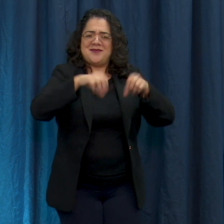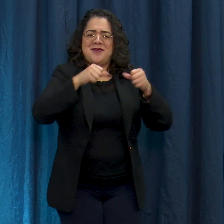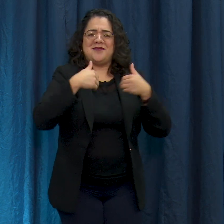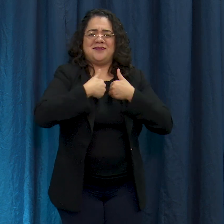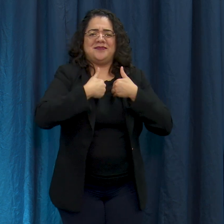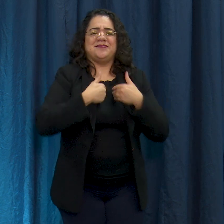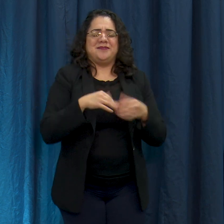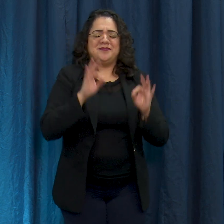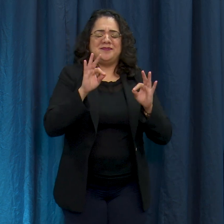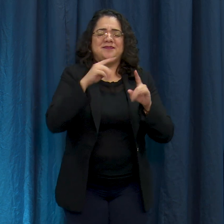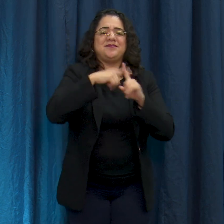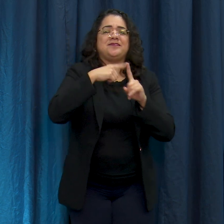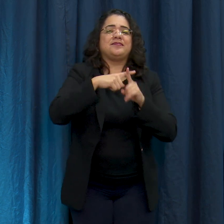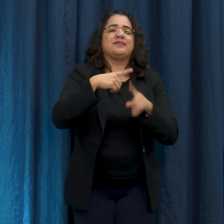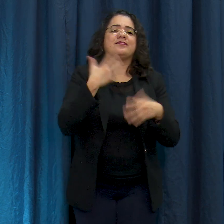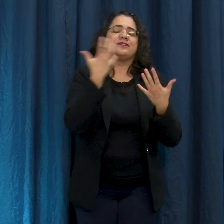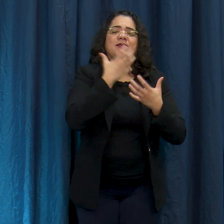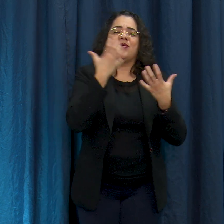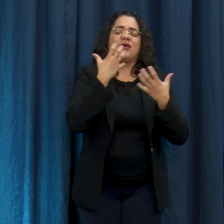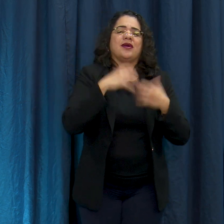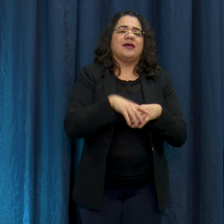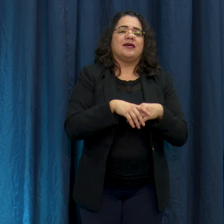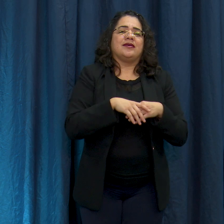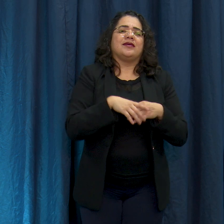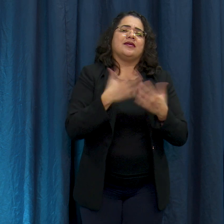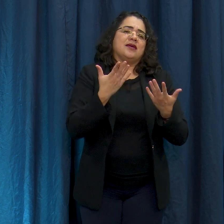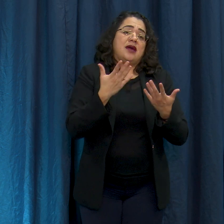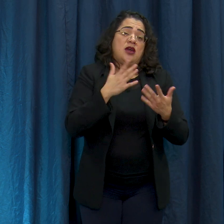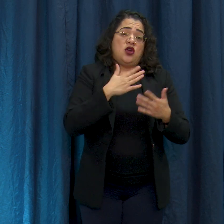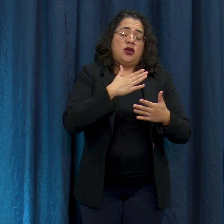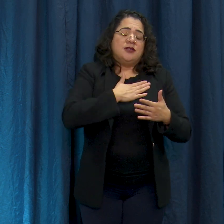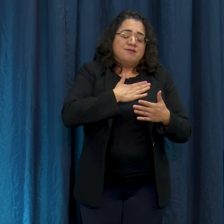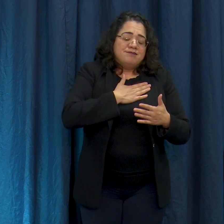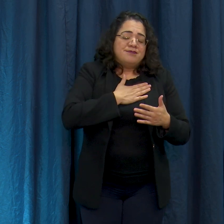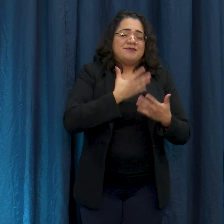sam west road ama villa de compassion asean-us trois anomalies tambien estamos